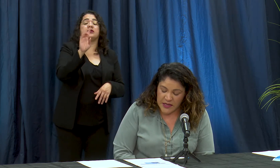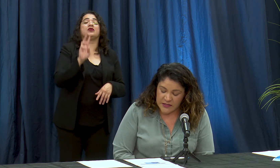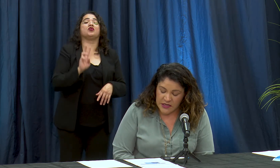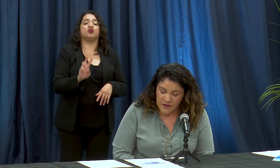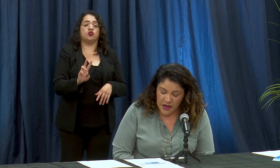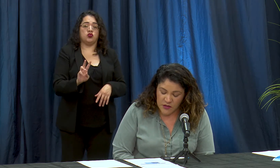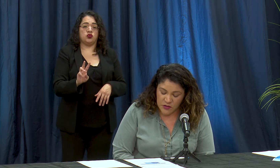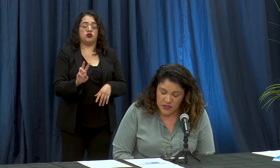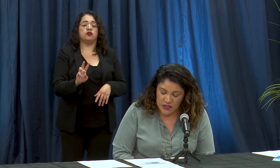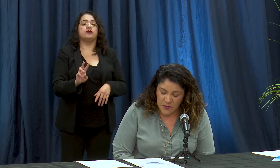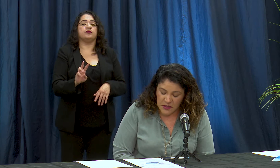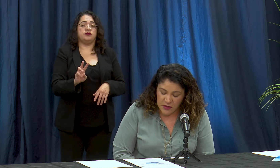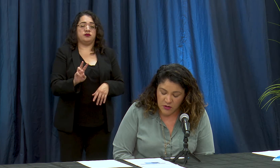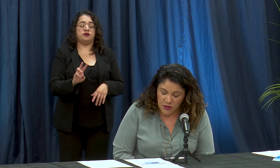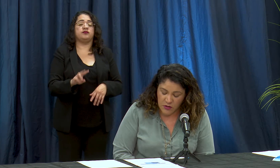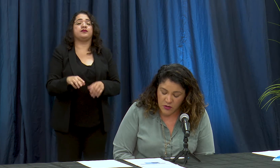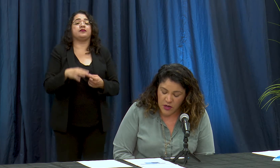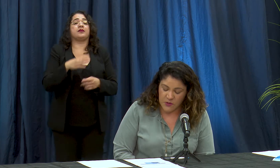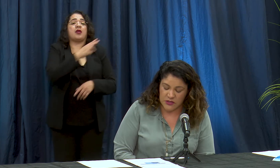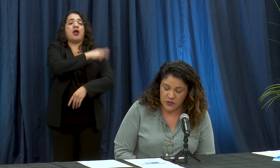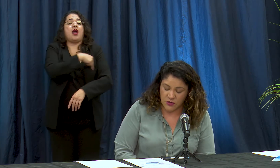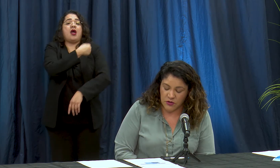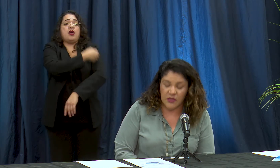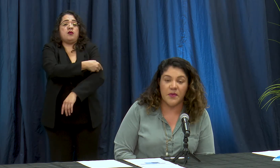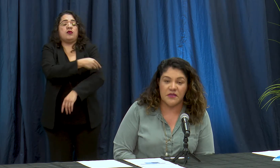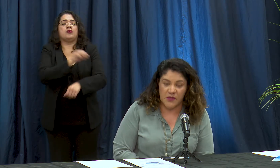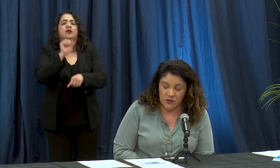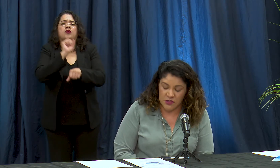trabajando stretch o men take on collaboration con el departamento de